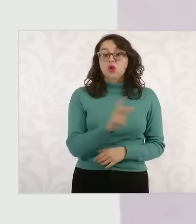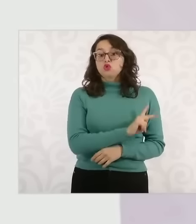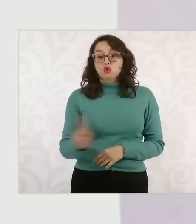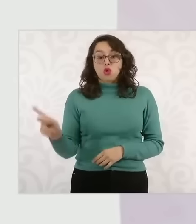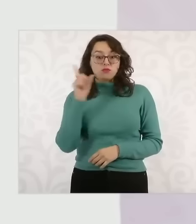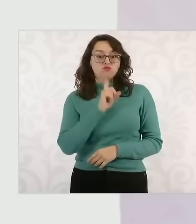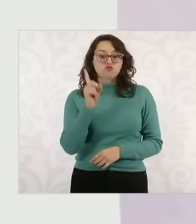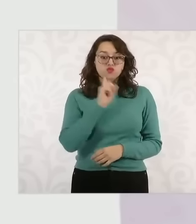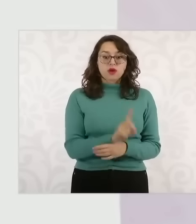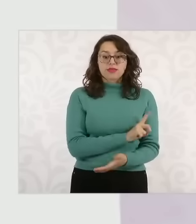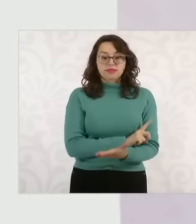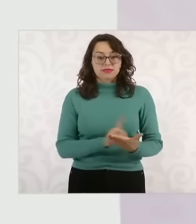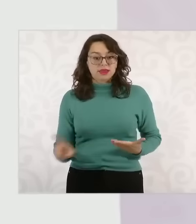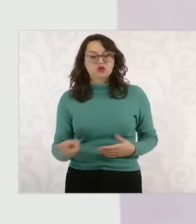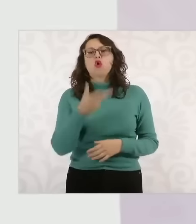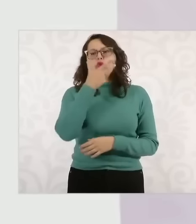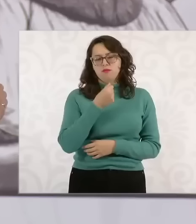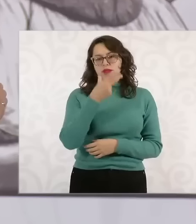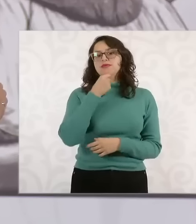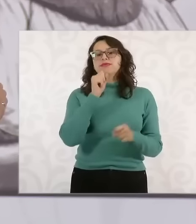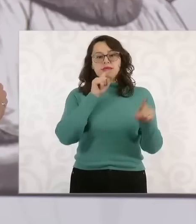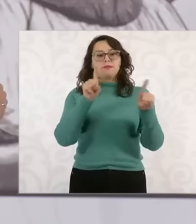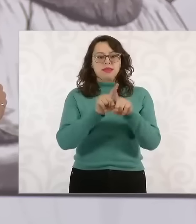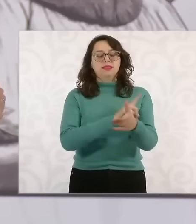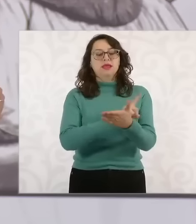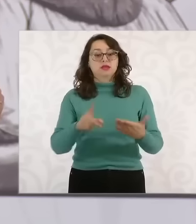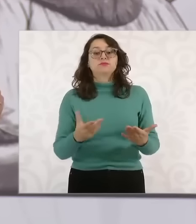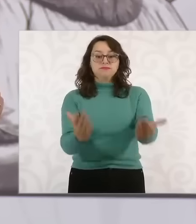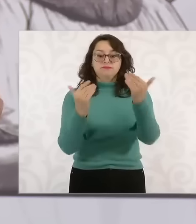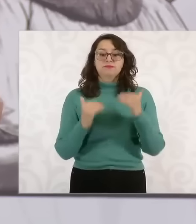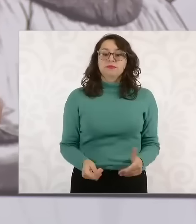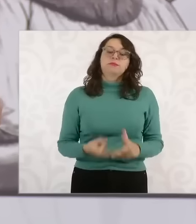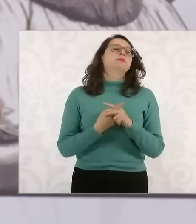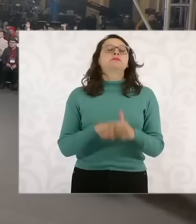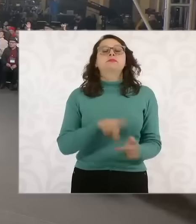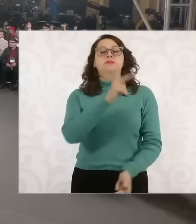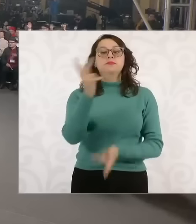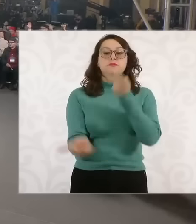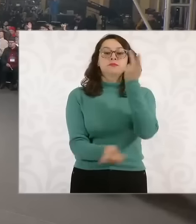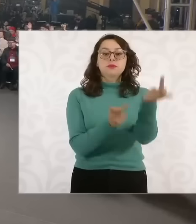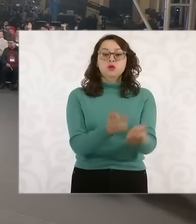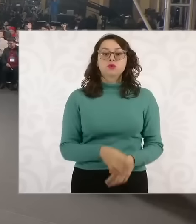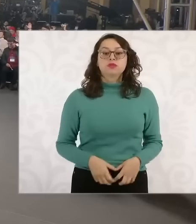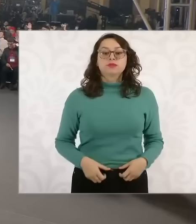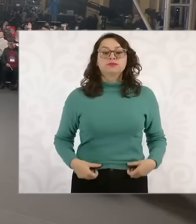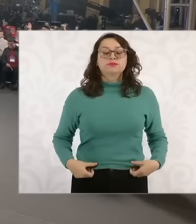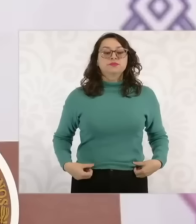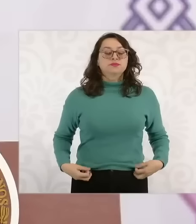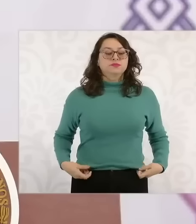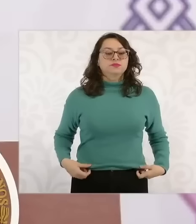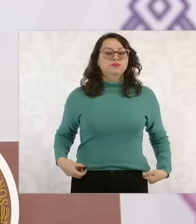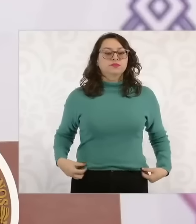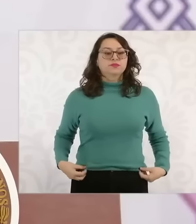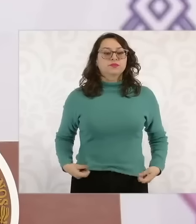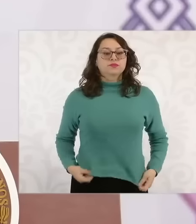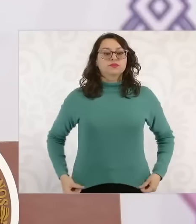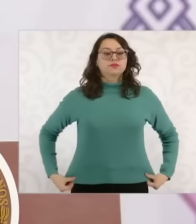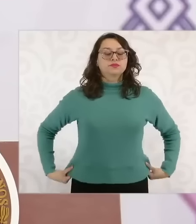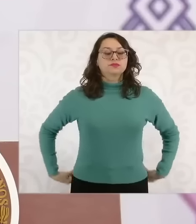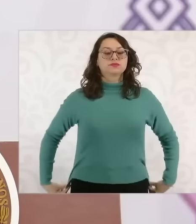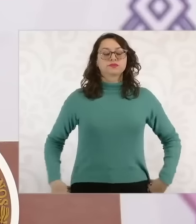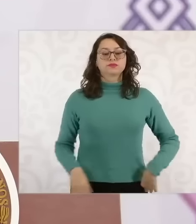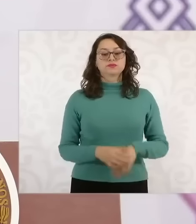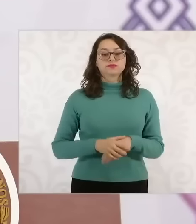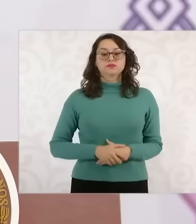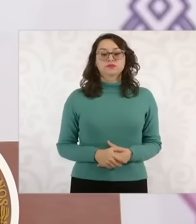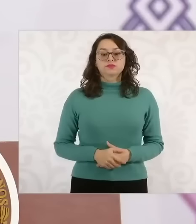las mexicanas y mexicanos. Bueno, ahora sí vamos a las preguntas. Sí, vamos a ver. Eh eh a ver la